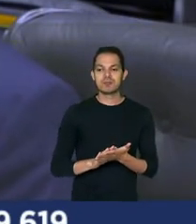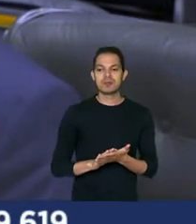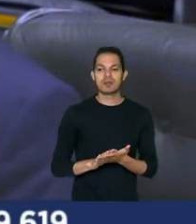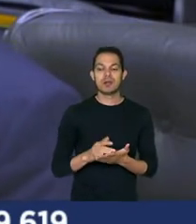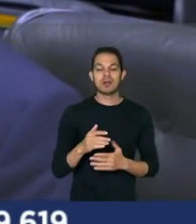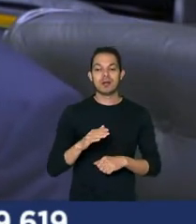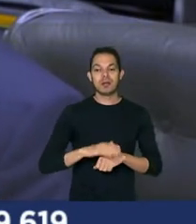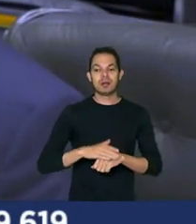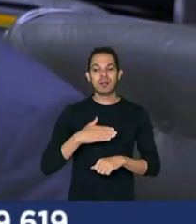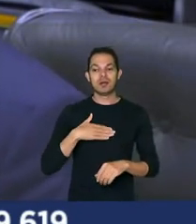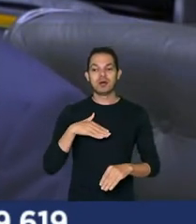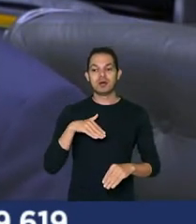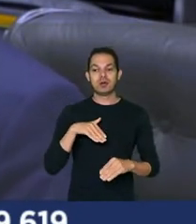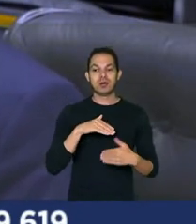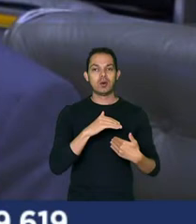INDICAREMOS ORIENTAÇÃO NOS